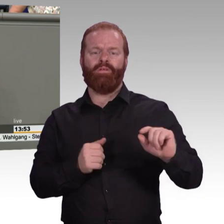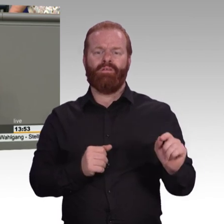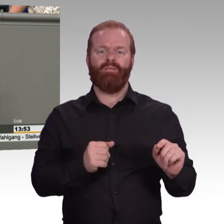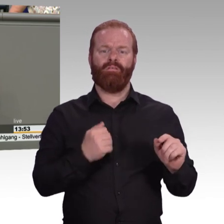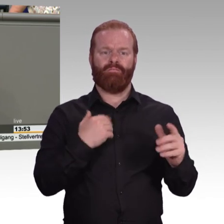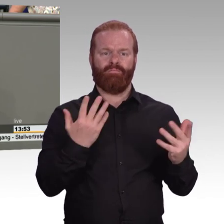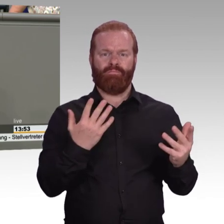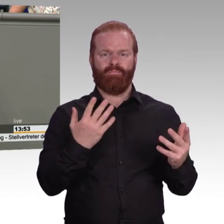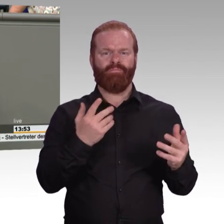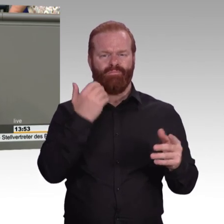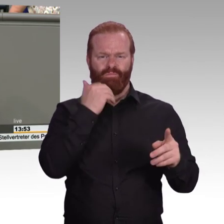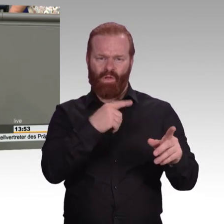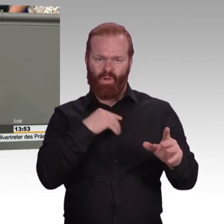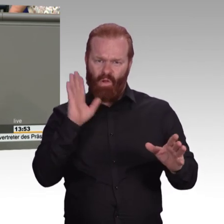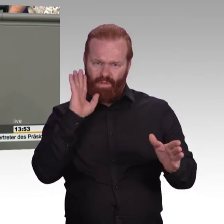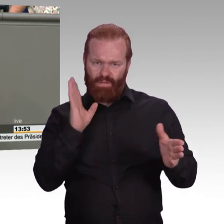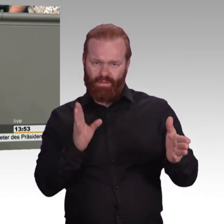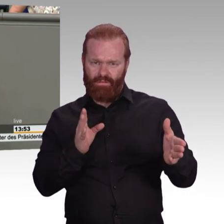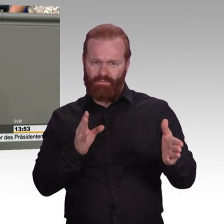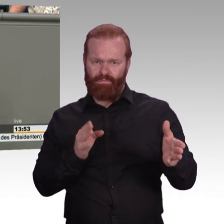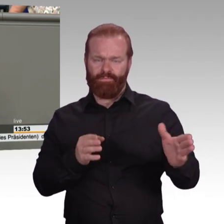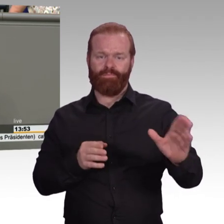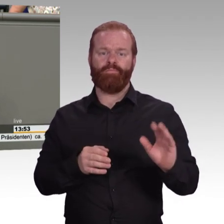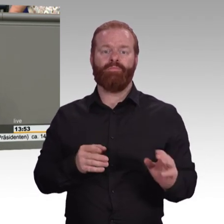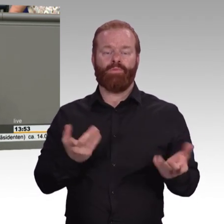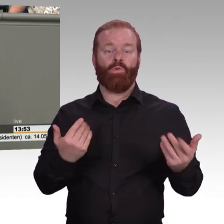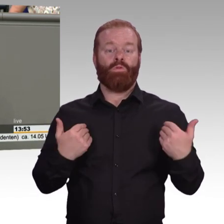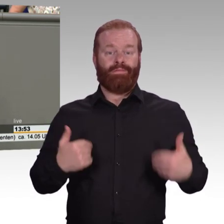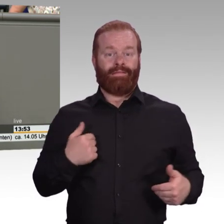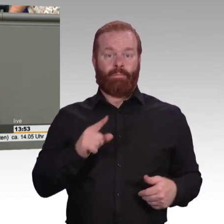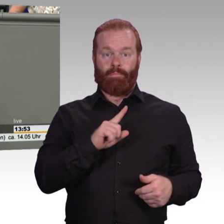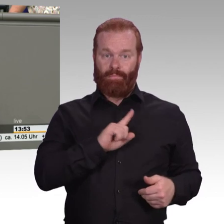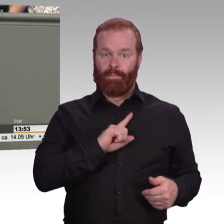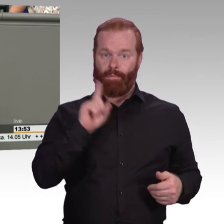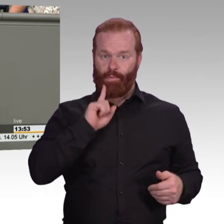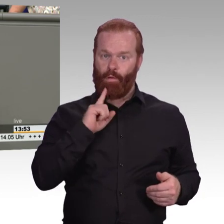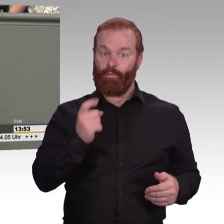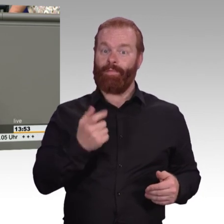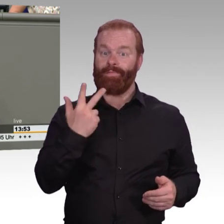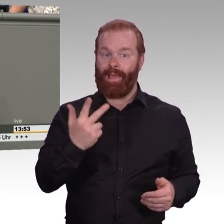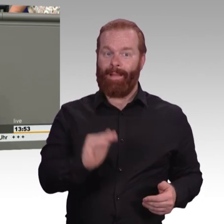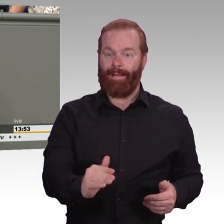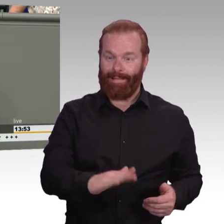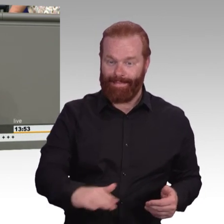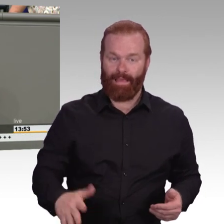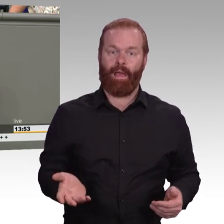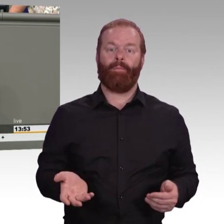und jede und jeder junge Mensch ist wunderbar und in unserer Gesellschaft herzlichst willkommen. Und um das klar zu machen (Beifall)